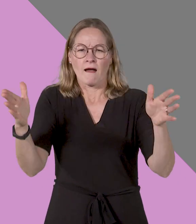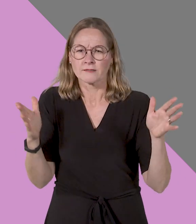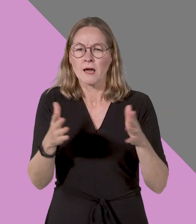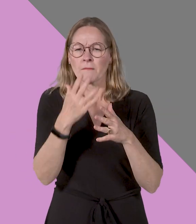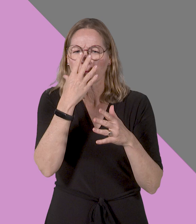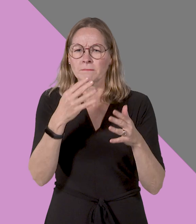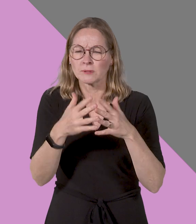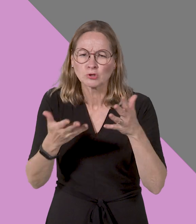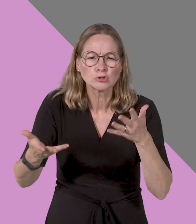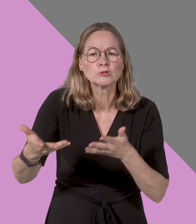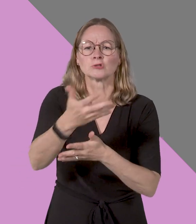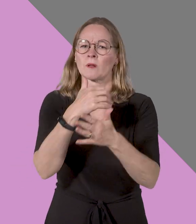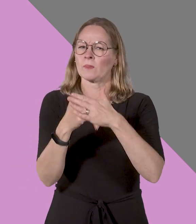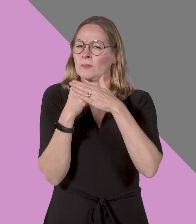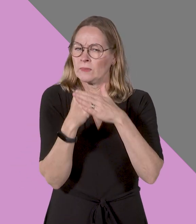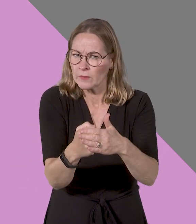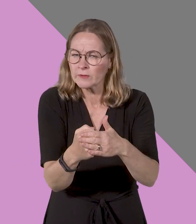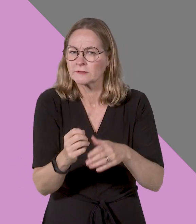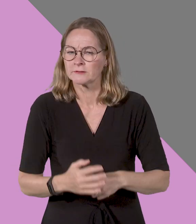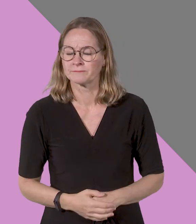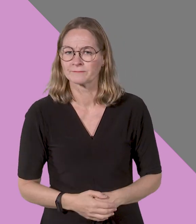psykososiaalisen tuen.